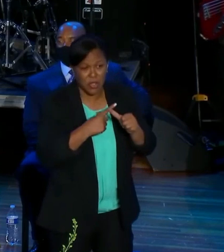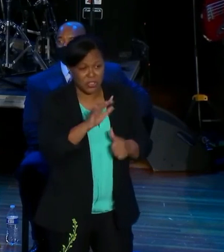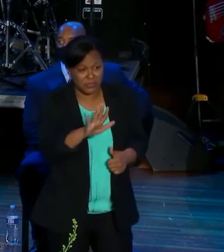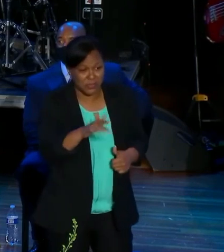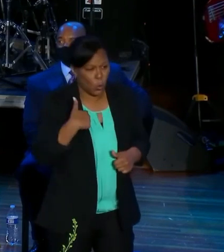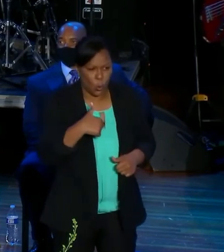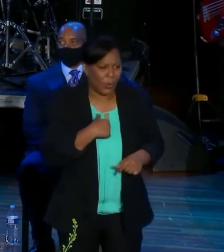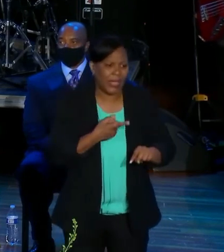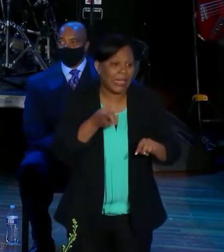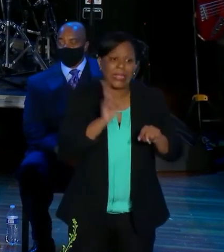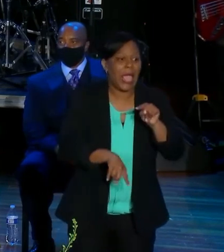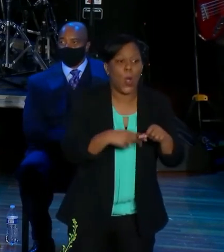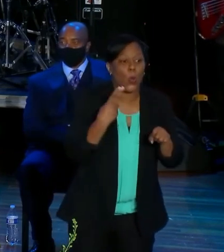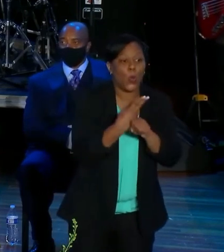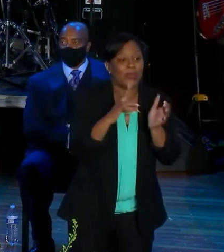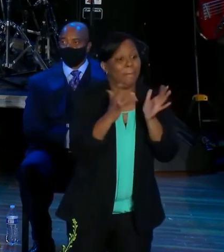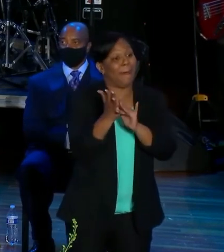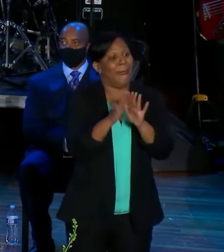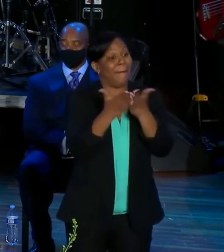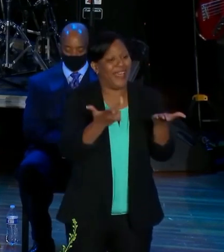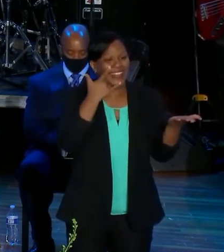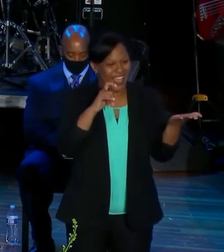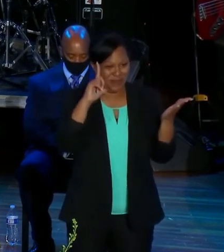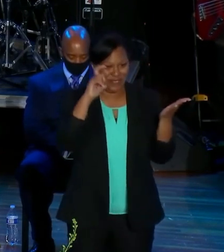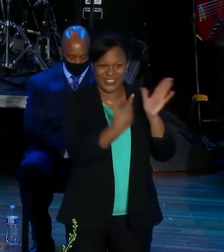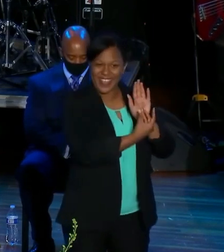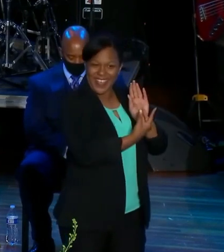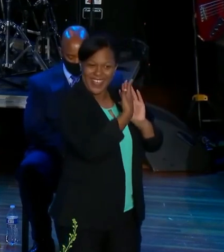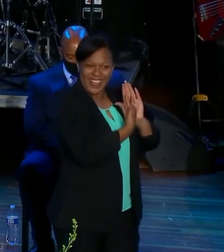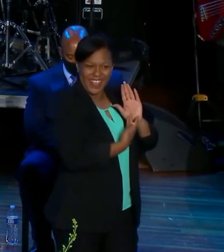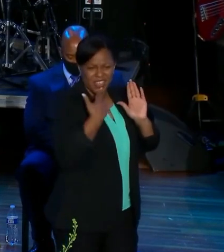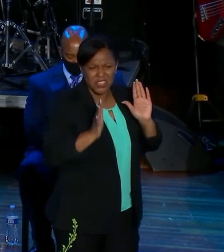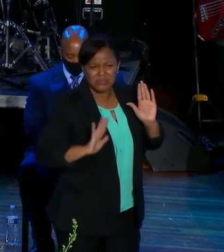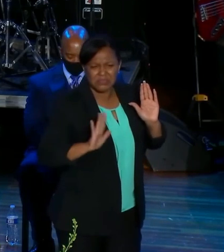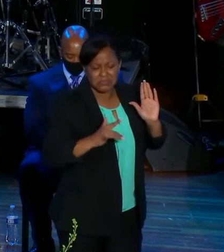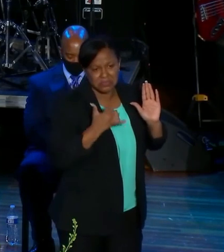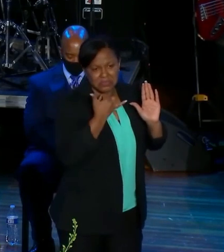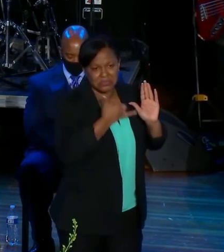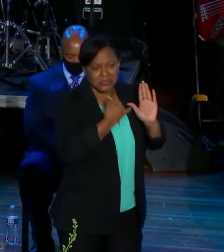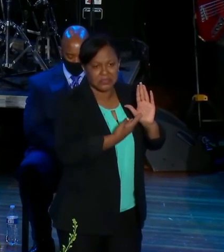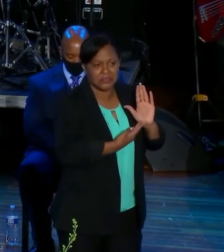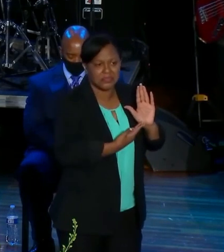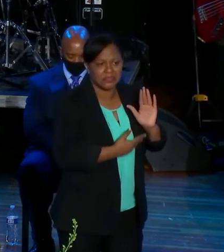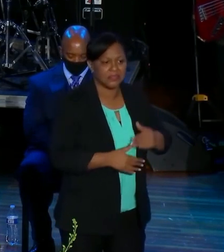Och för dem som har agendor som inte handlar om rättvisa: